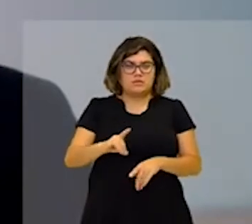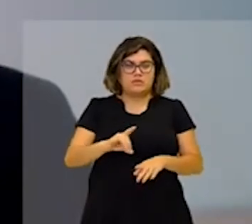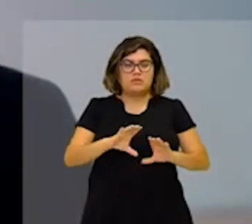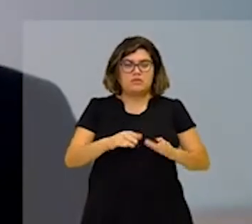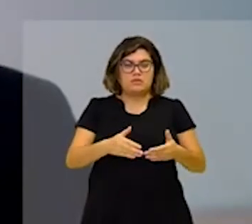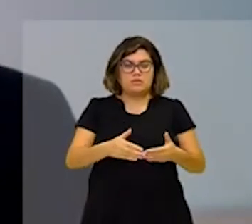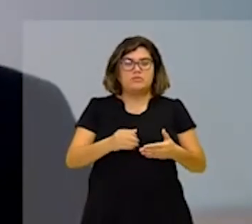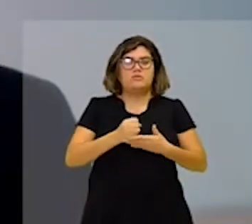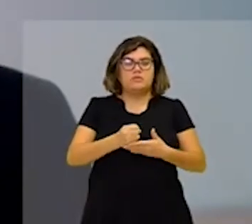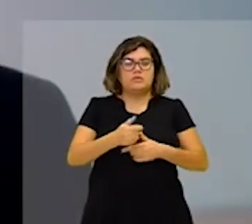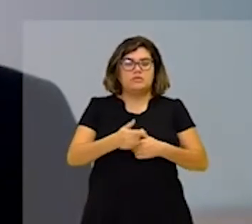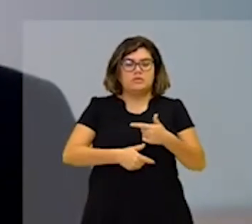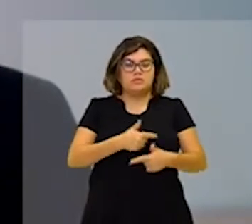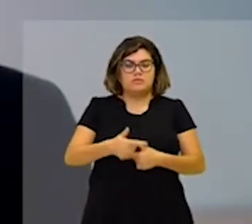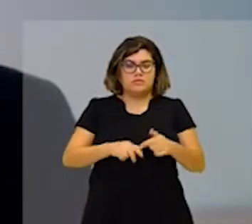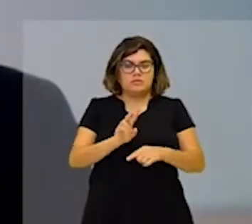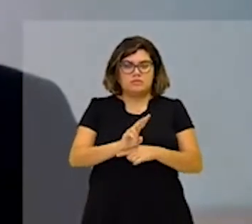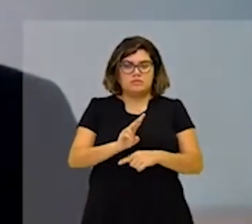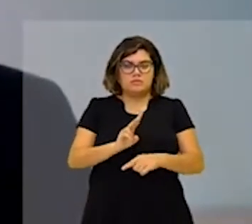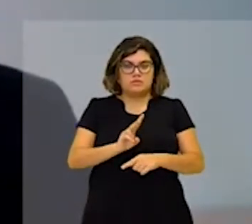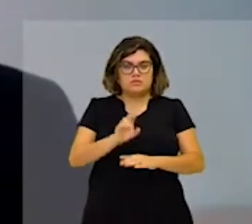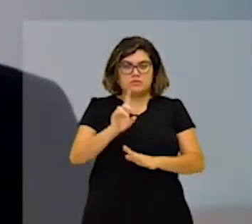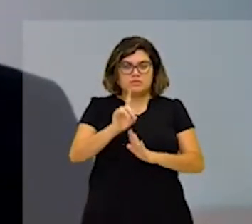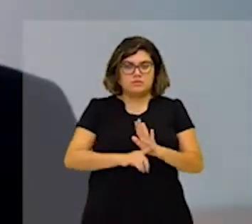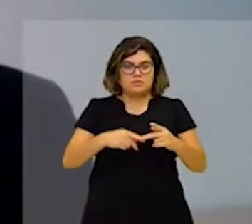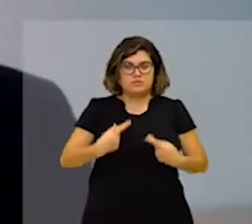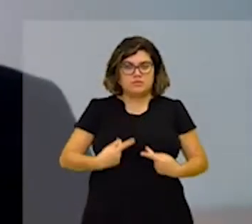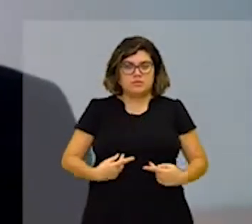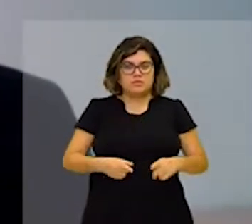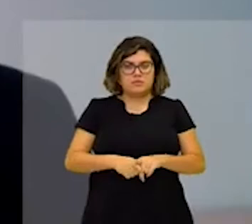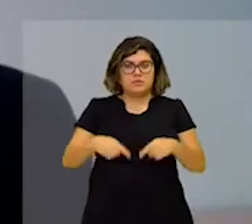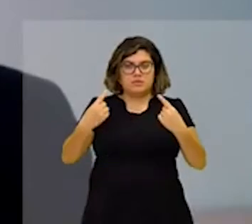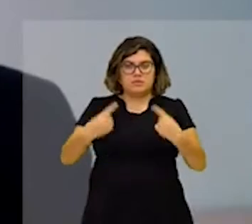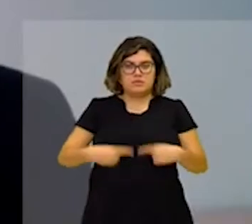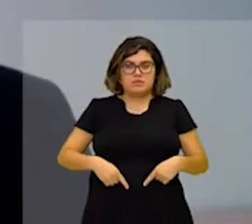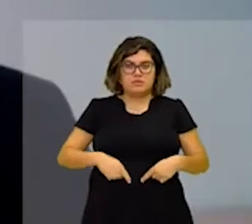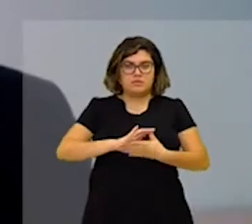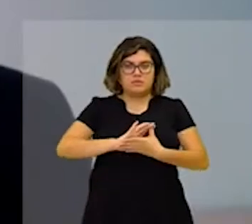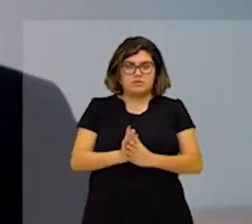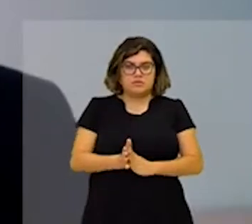de atuação especial de proteção dos direitos humanos e combate à discriminação e do grupo